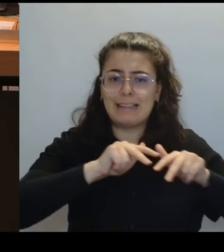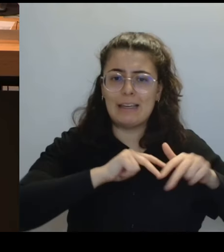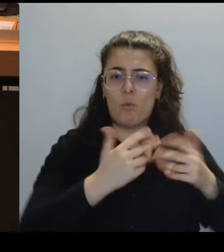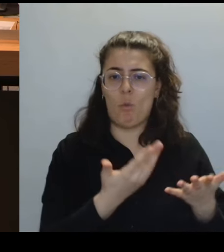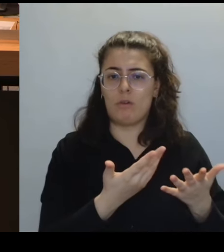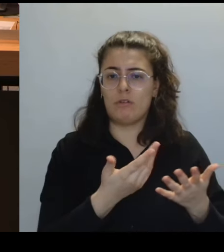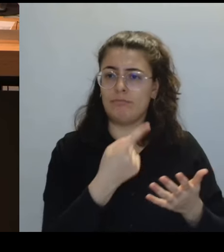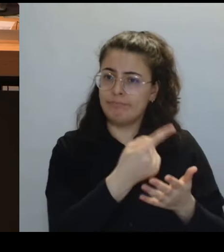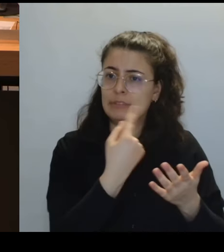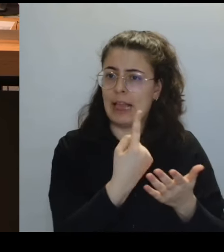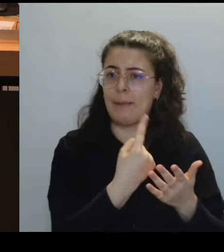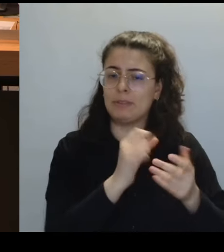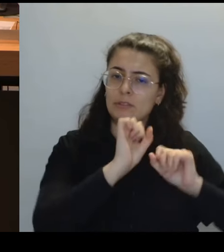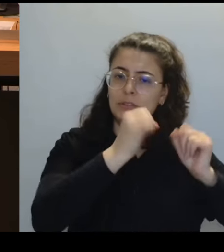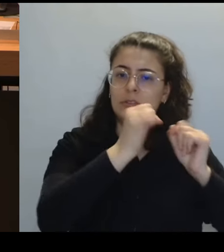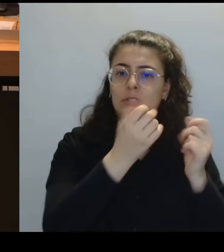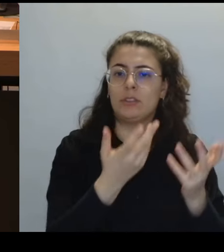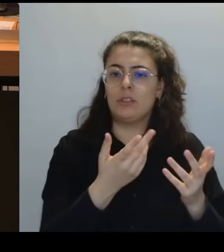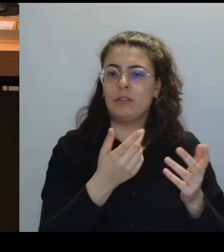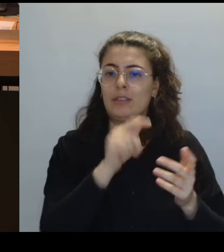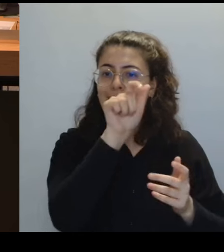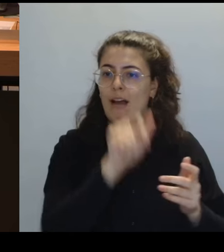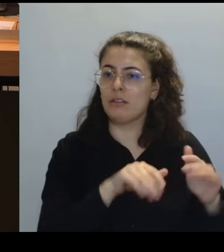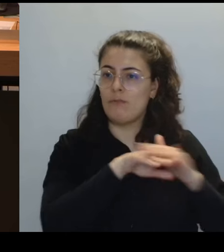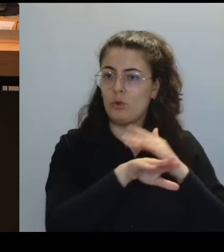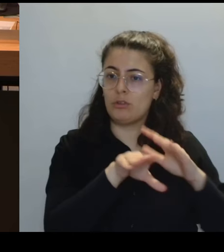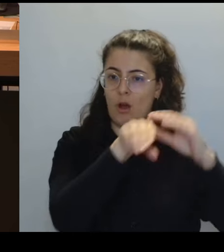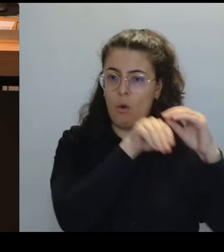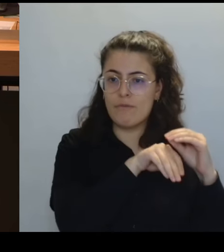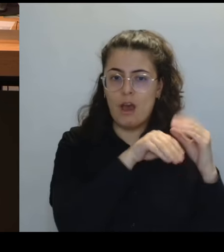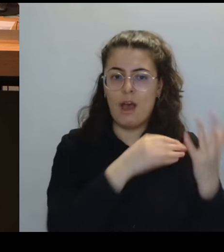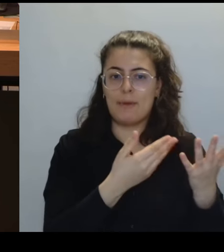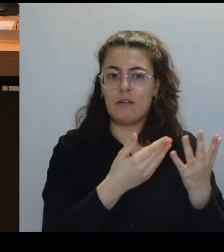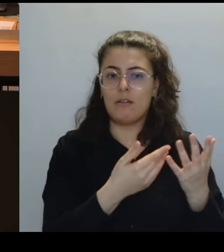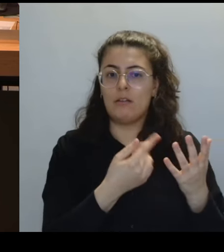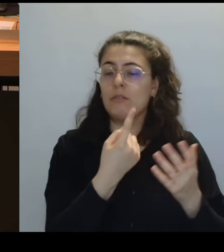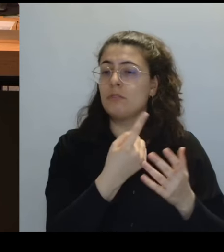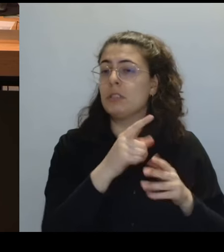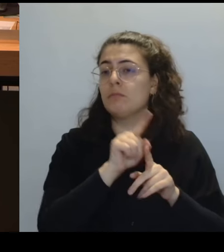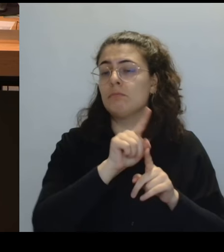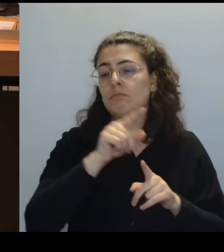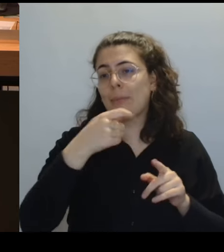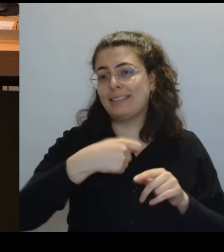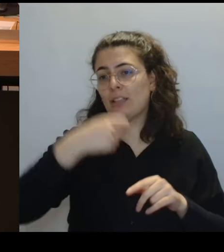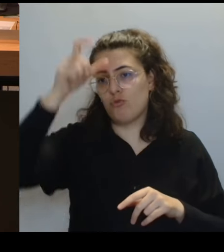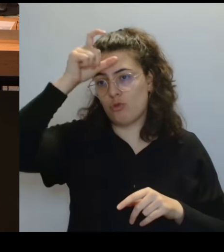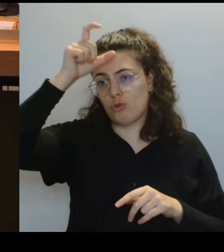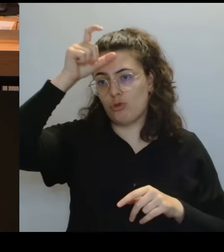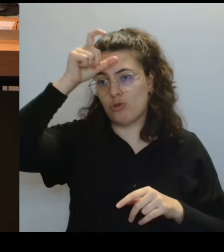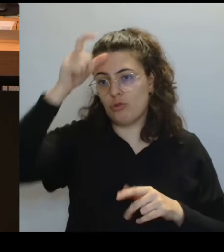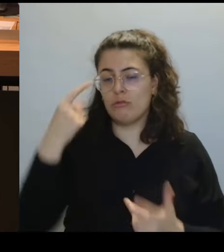Gaza Flüchtlinge aufnehmen, die wie der türkische Präsident in völliger Verdrehung der Realität die terroristische Hamas